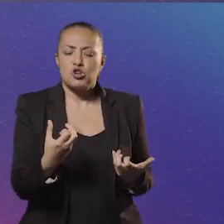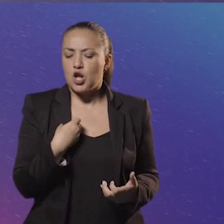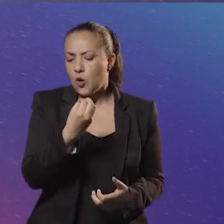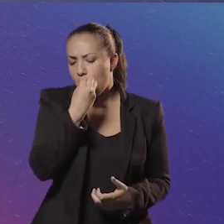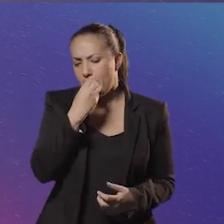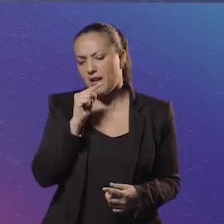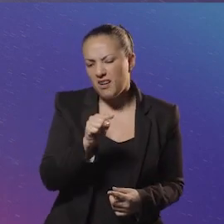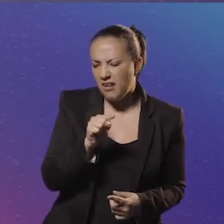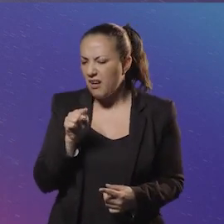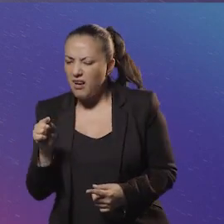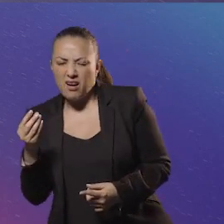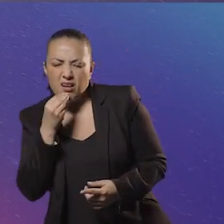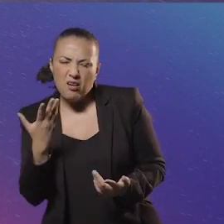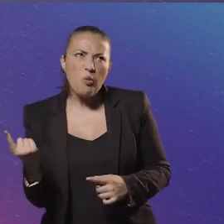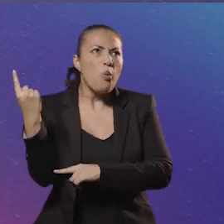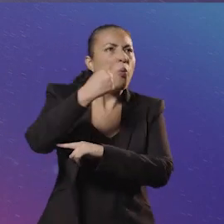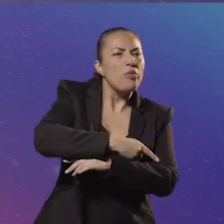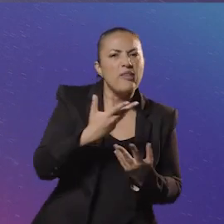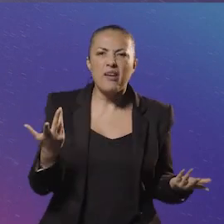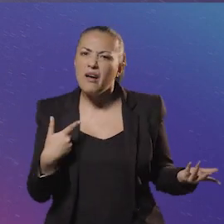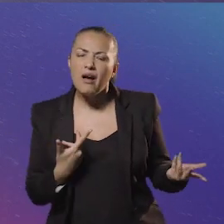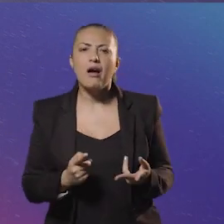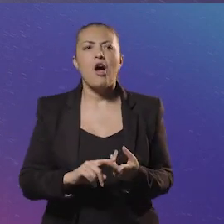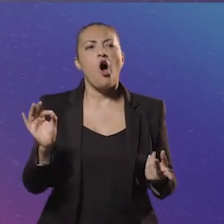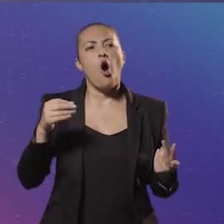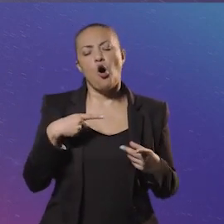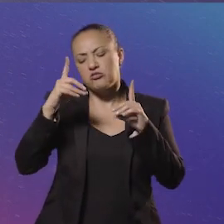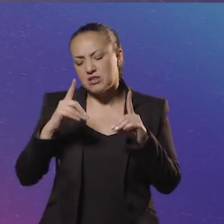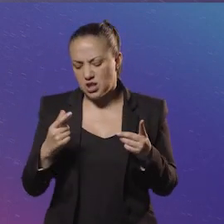decidir sobre qué ropa me quiero poner,